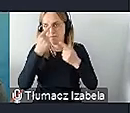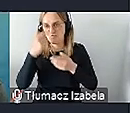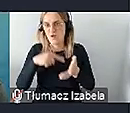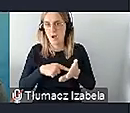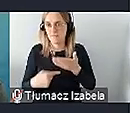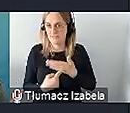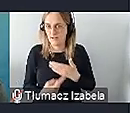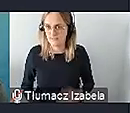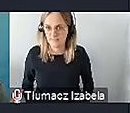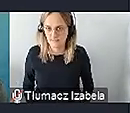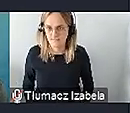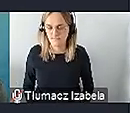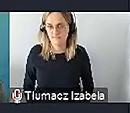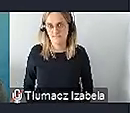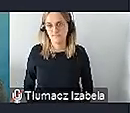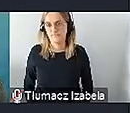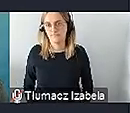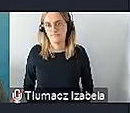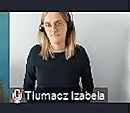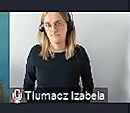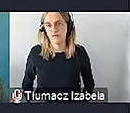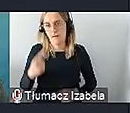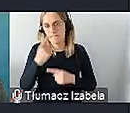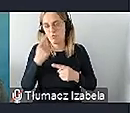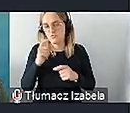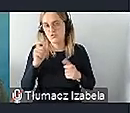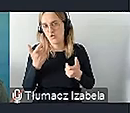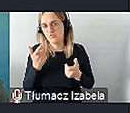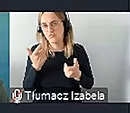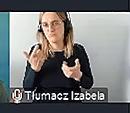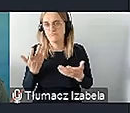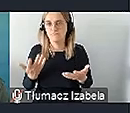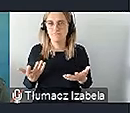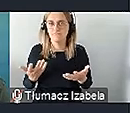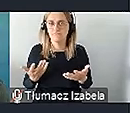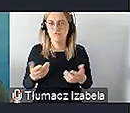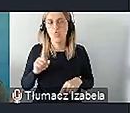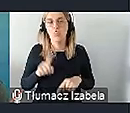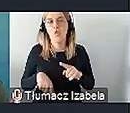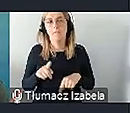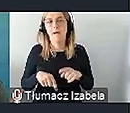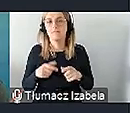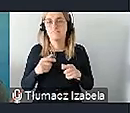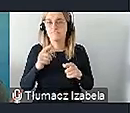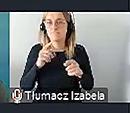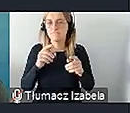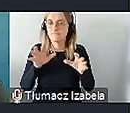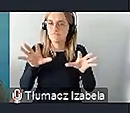Myśl abstrakcyjną, czyli coś, czego normalnie nie jesteśmy w stanie zaobserwować oczami.